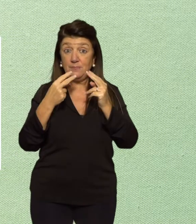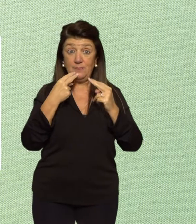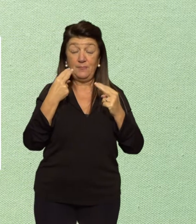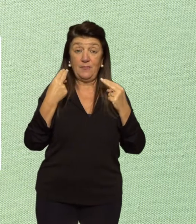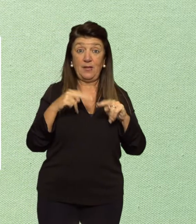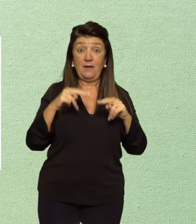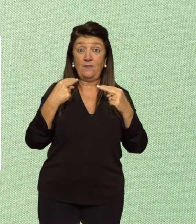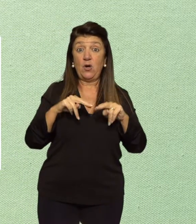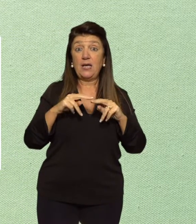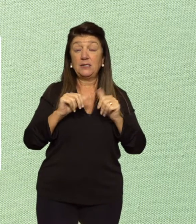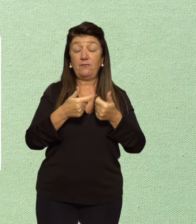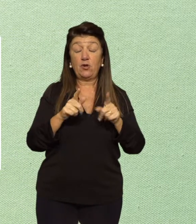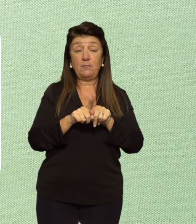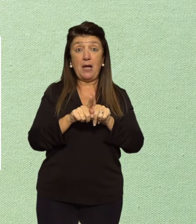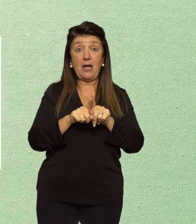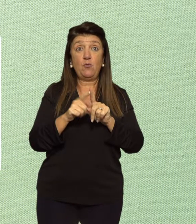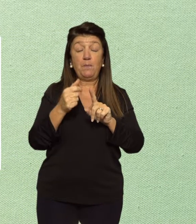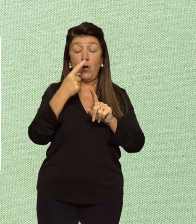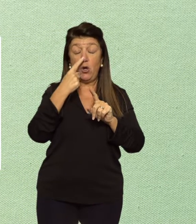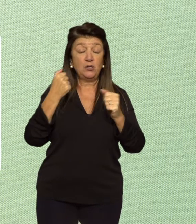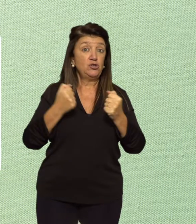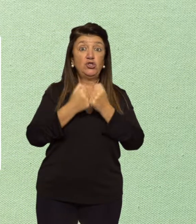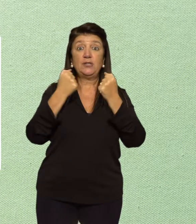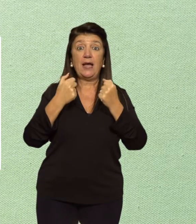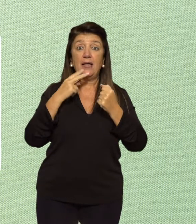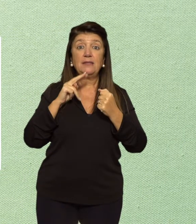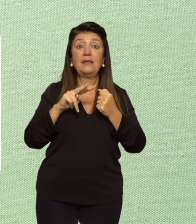po' come un incidente in qualche modo. Nel senso a nessuna persona che sia stata vittima